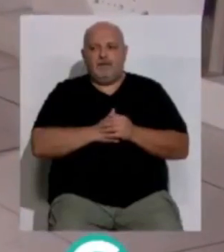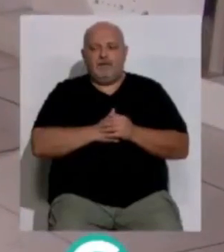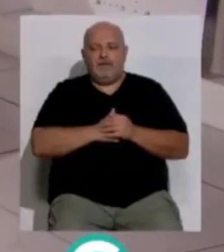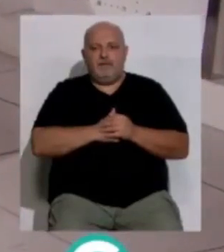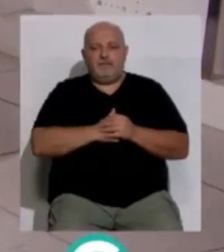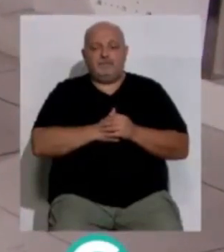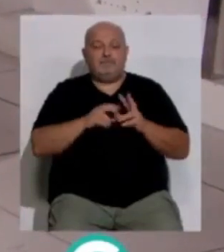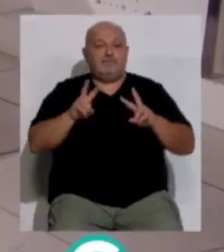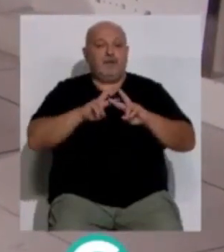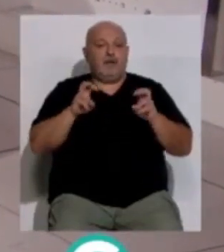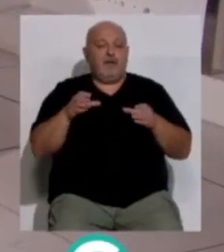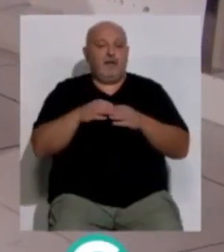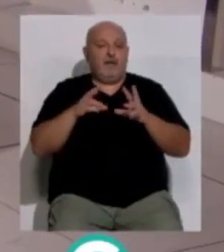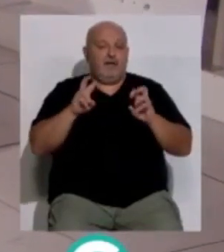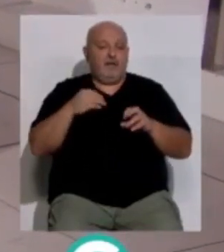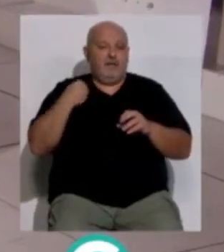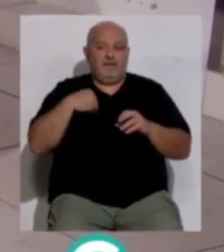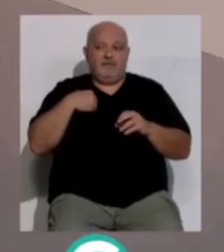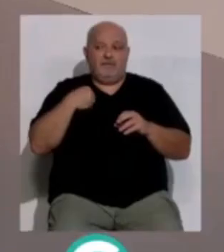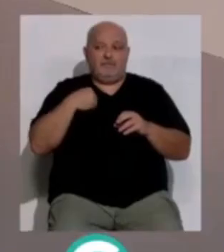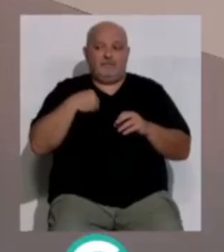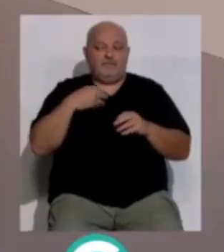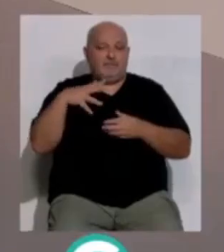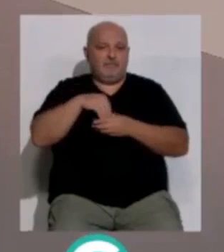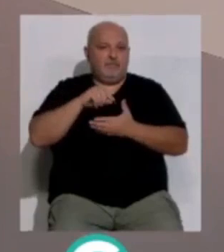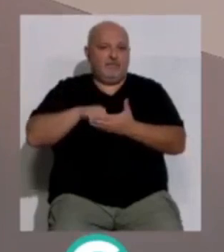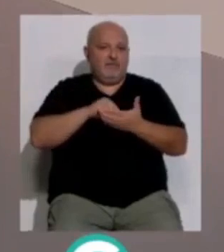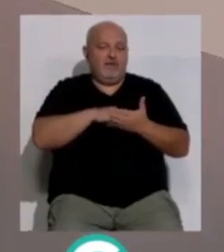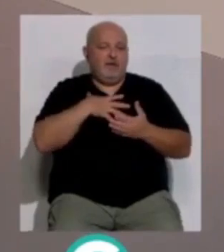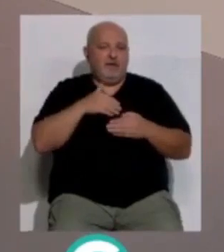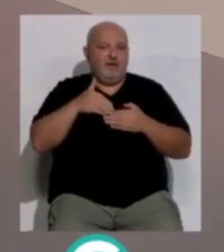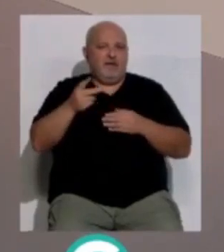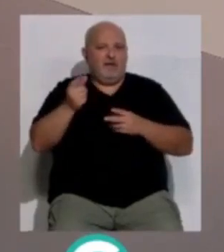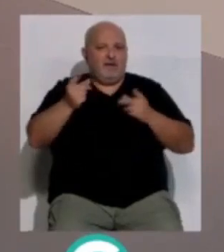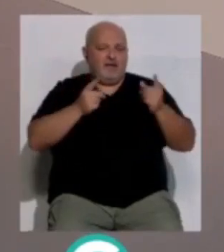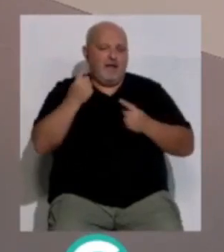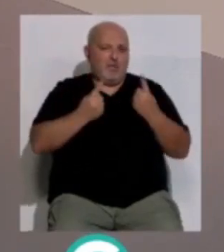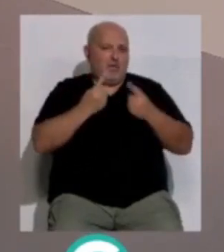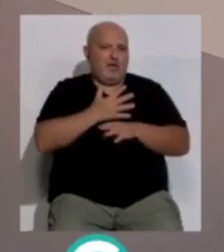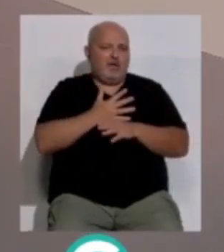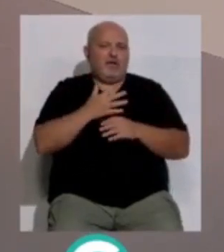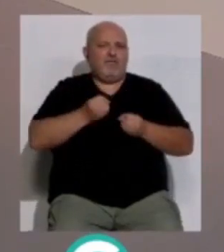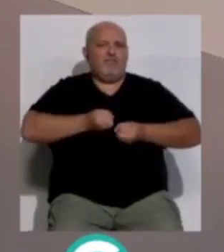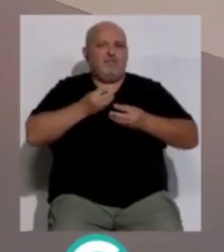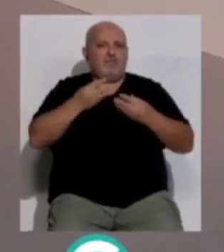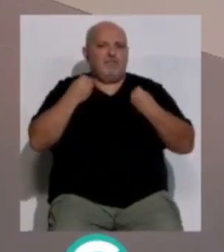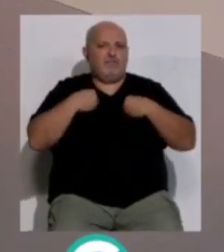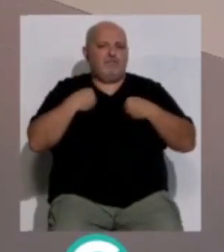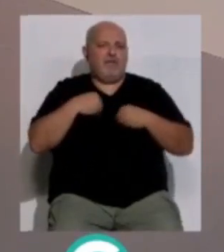eso en cuanto a las incorporaciones y posibles salidas del Cádiz la información de última hora